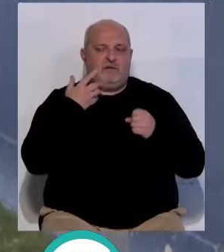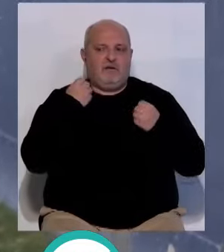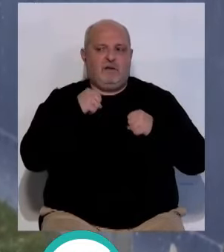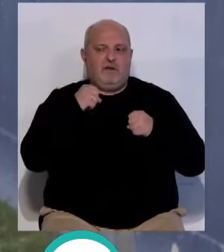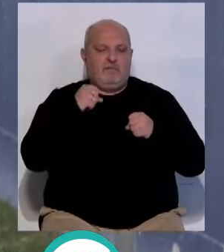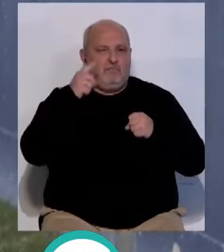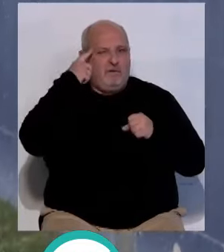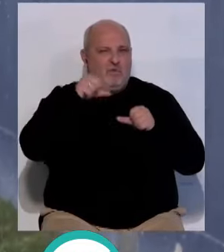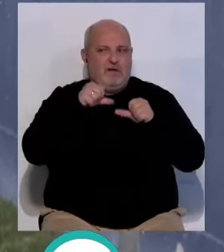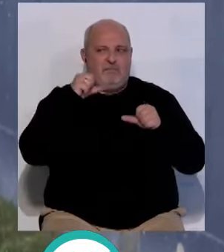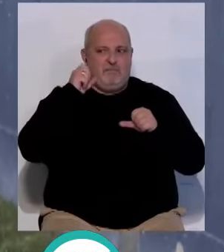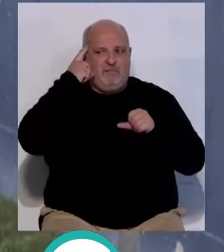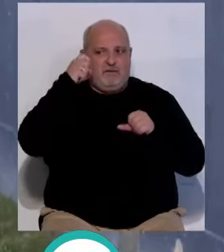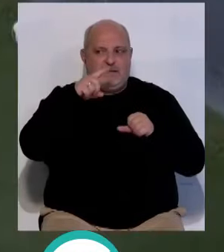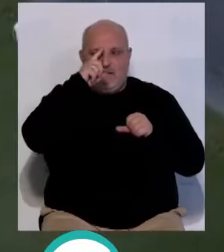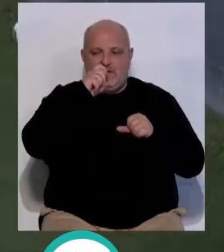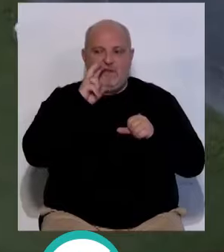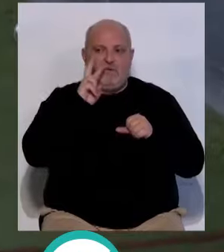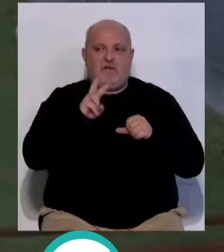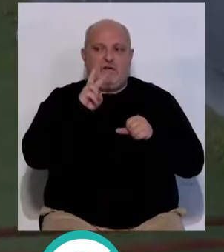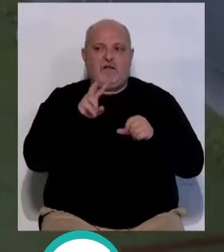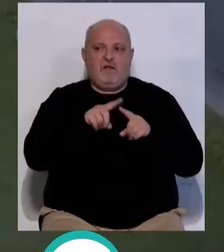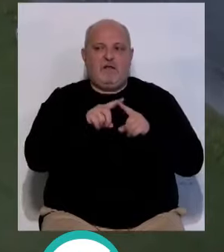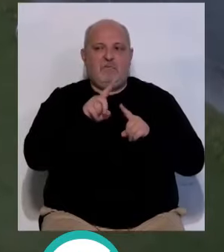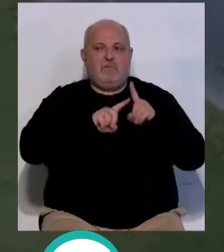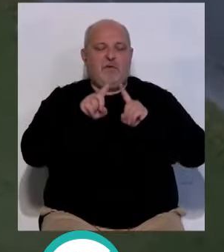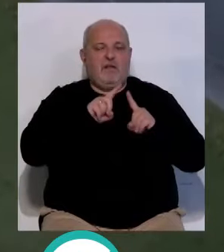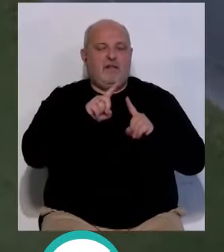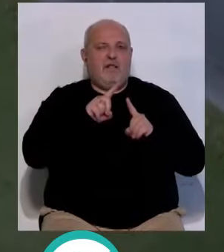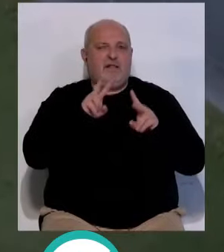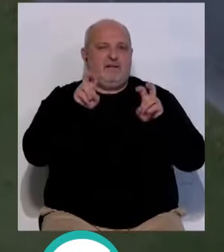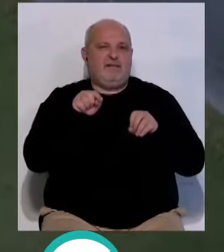el con el equipo y este año incluso cuando ha habido problemas en el eje de la zaga el propio